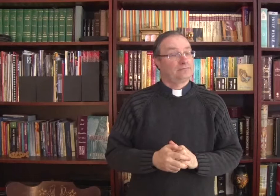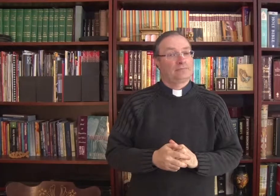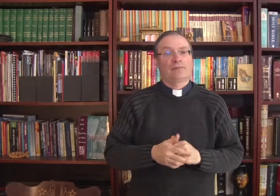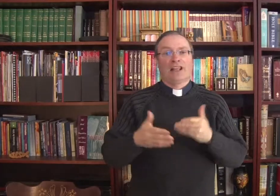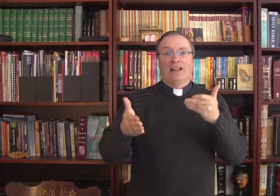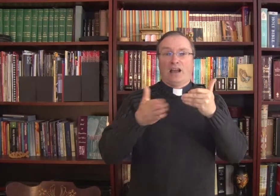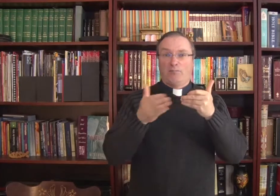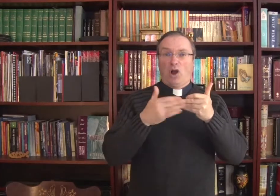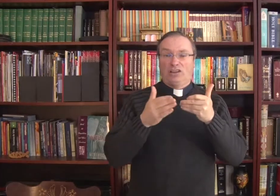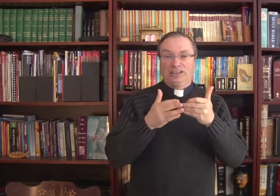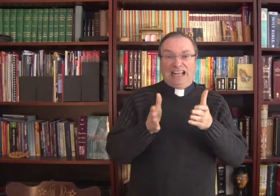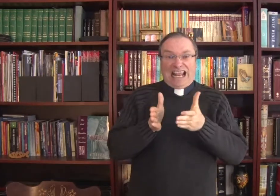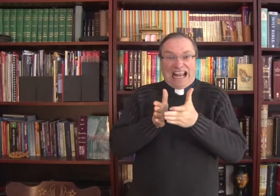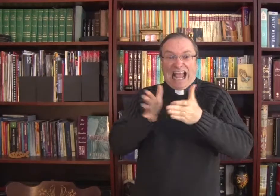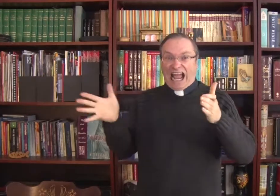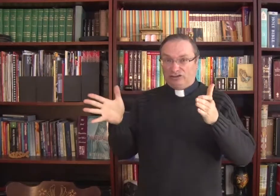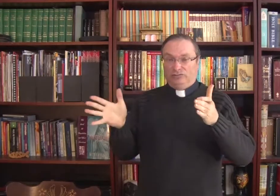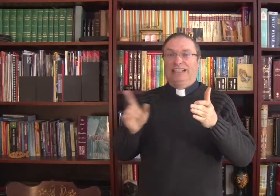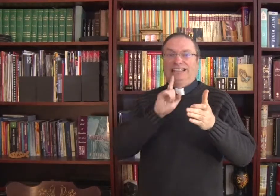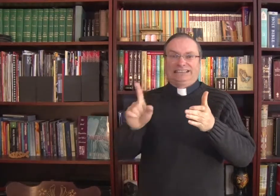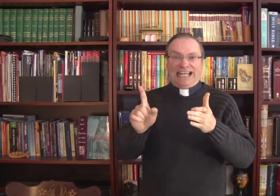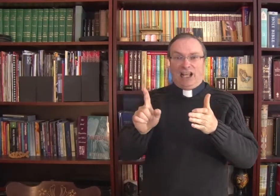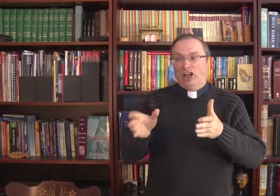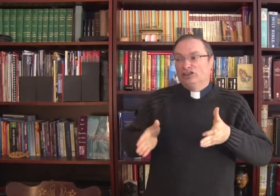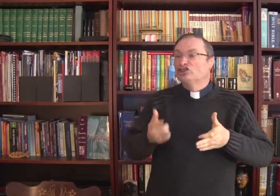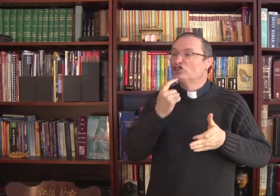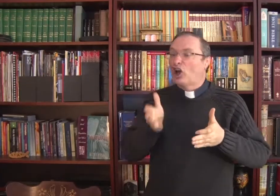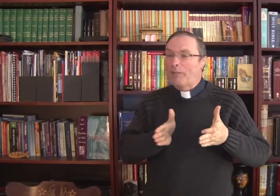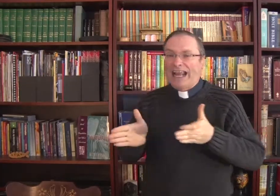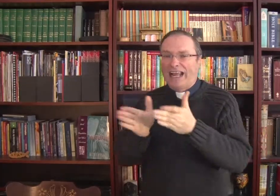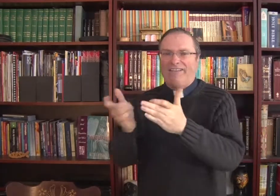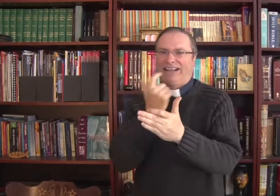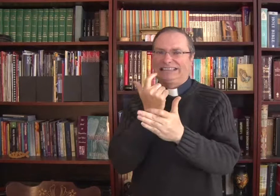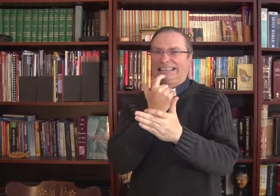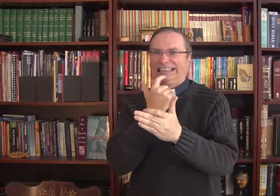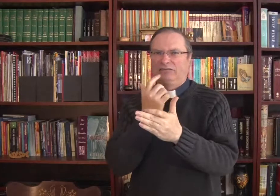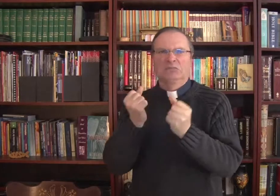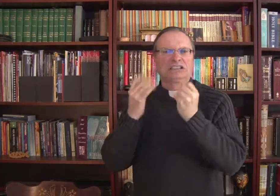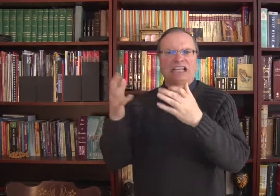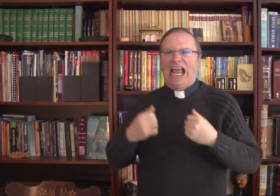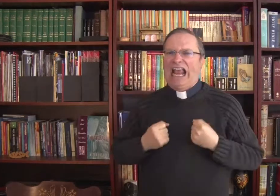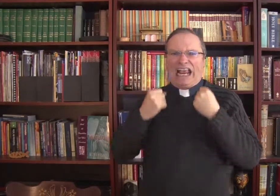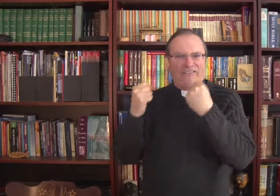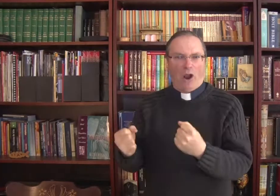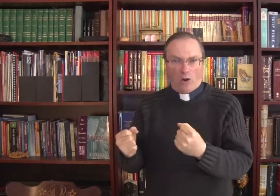La porte large c’est le chemin de la facilité, sans effort,